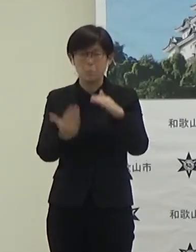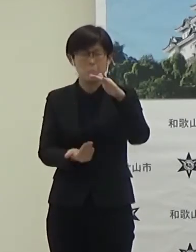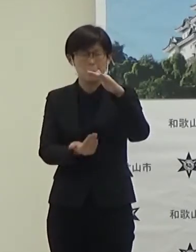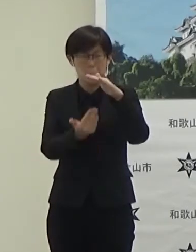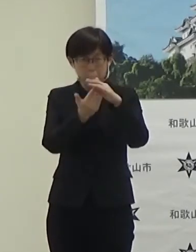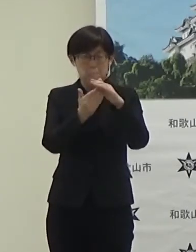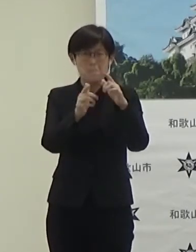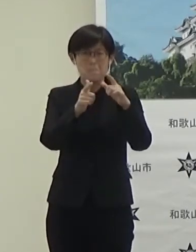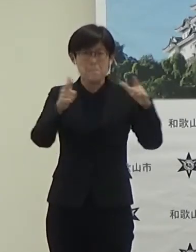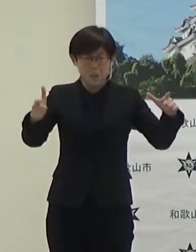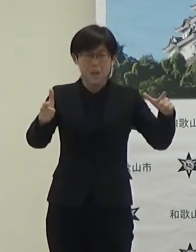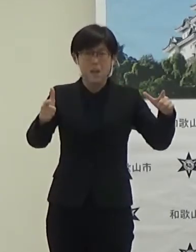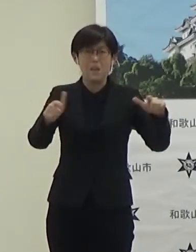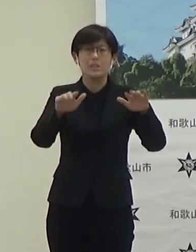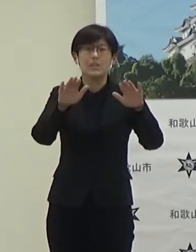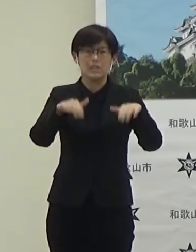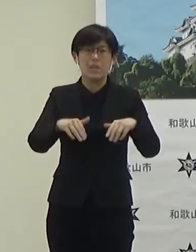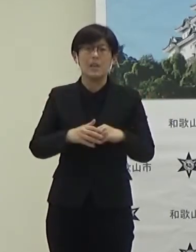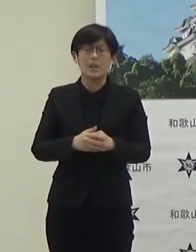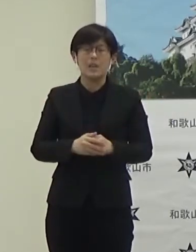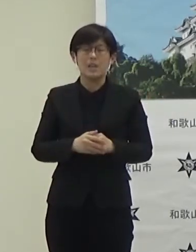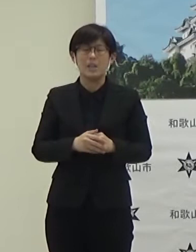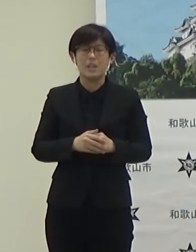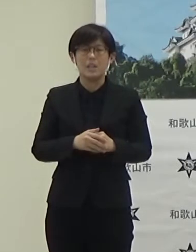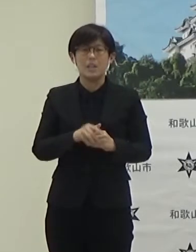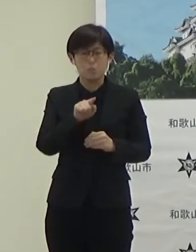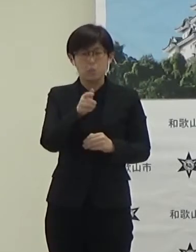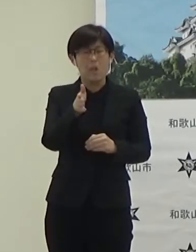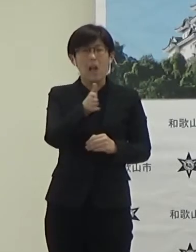その辺になると点々のところ